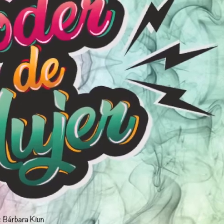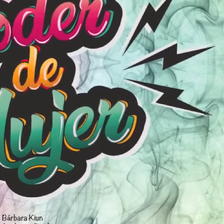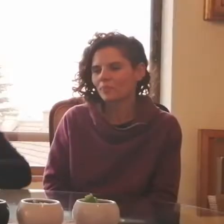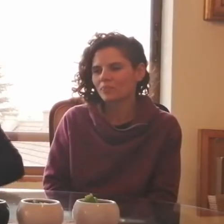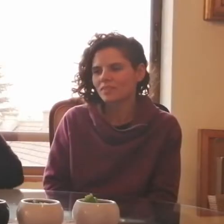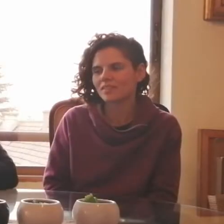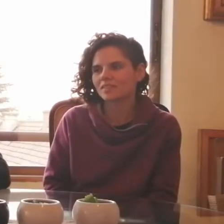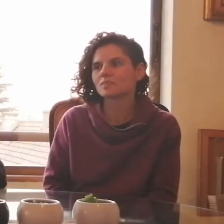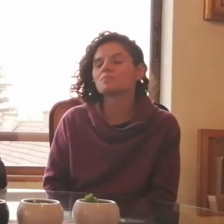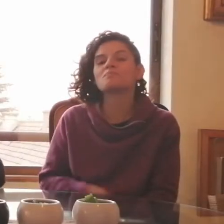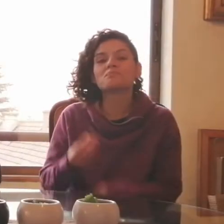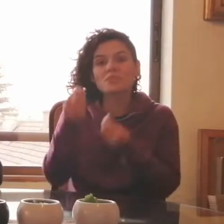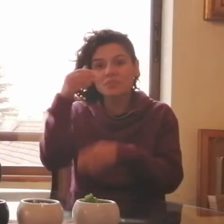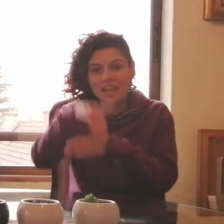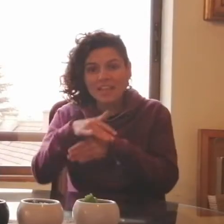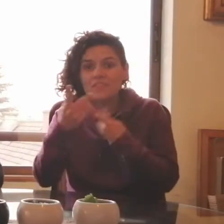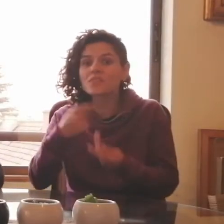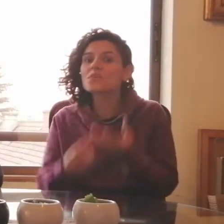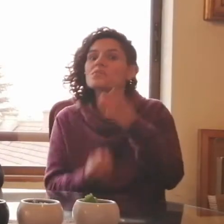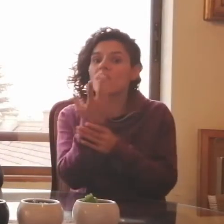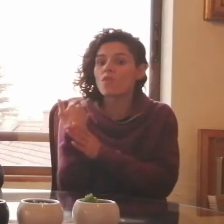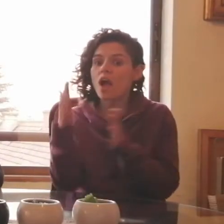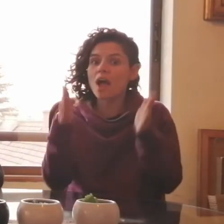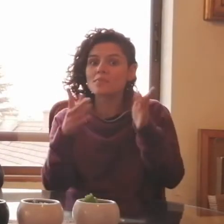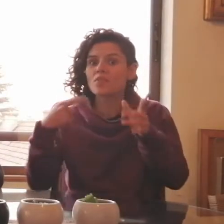Muy buenas tardes, estamos en un nuevo capítulo de Poder de Mujer acá en